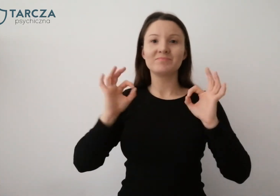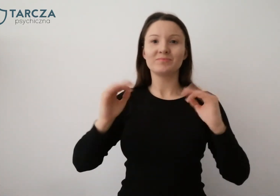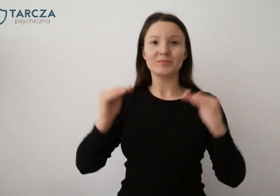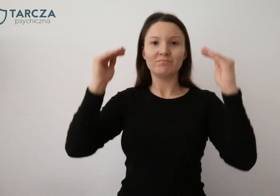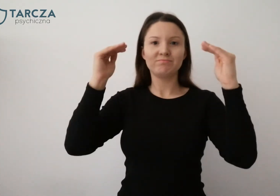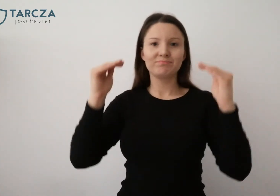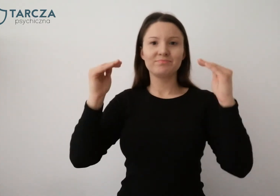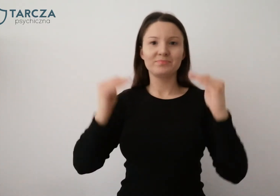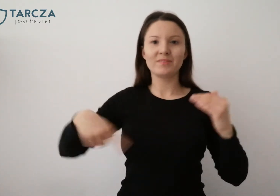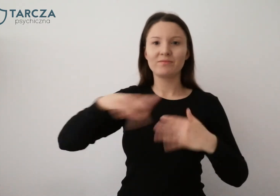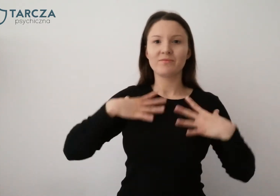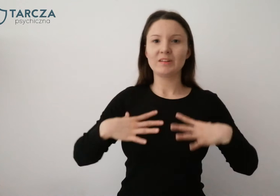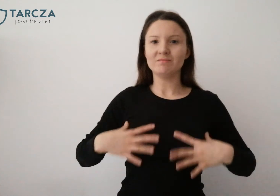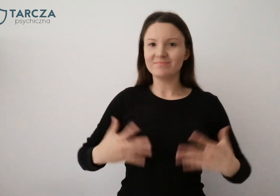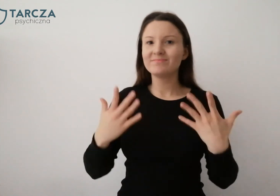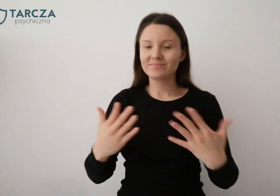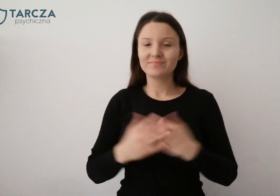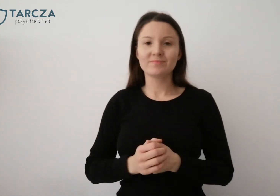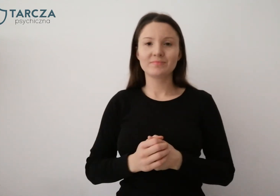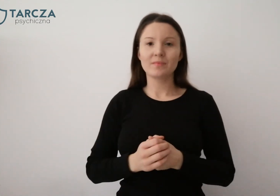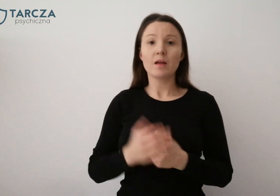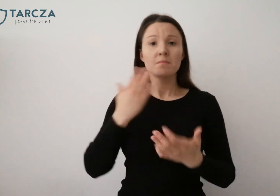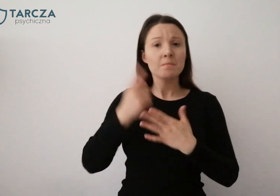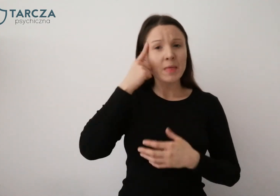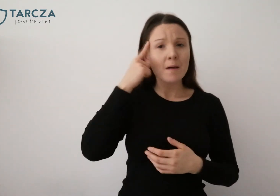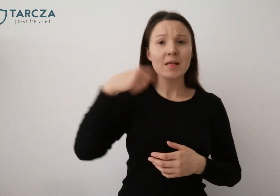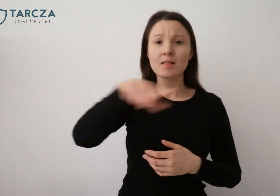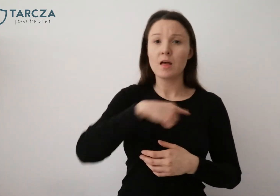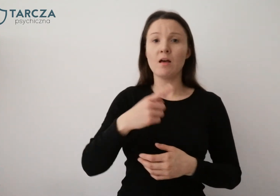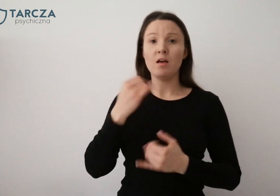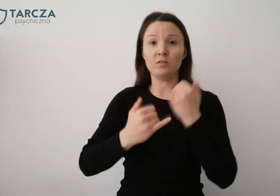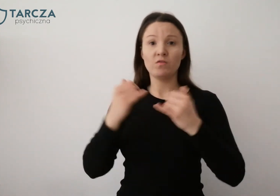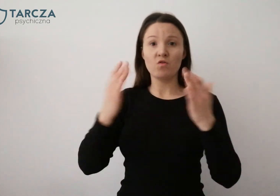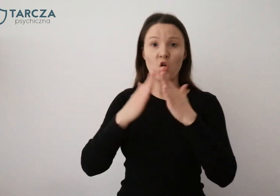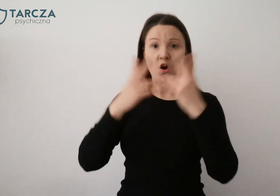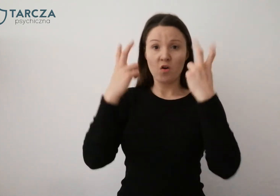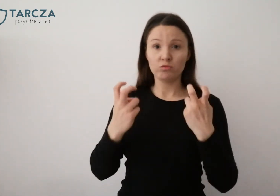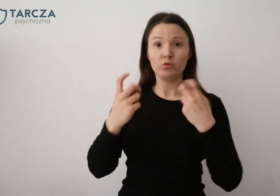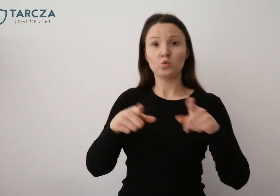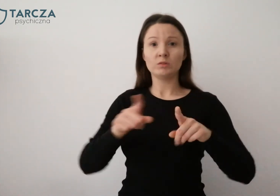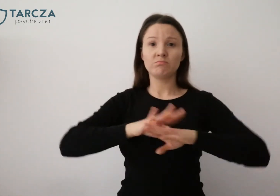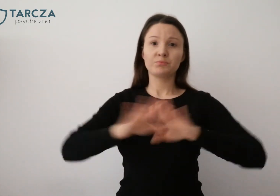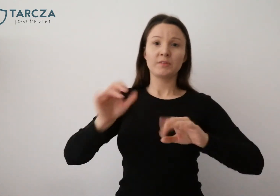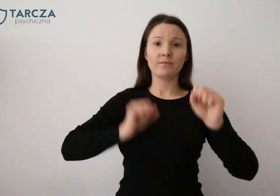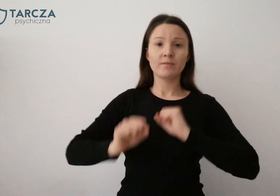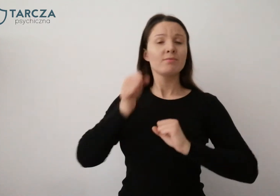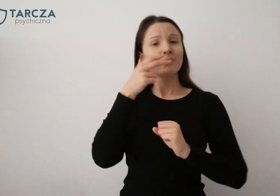Od jakiś czasu nie ćwiczymy, forma spada... Pamiętajcie! Siedzenie w domu nie zwolnia nas od ćwiczeń.